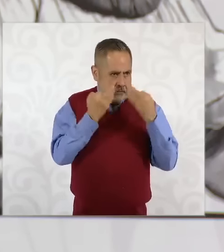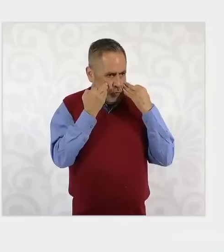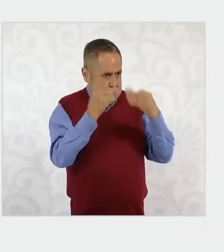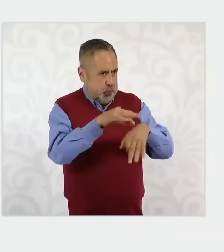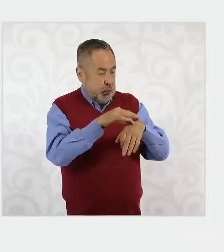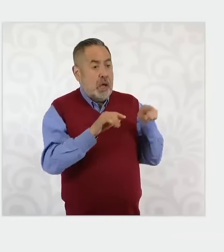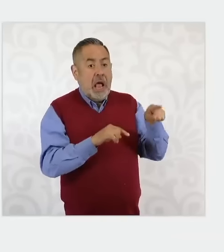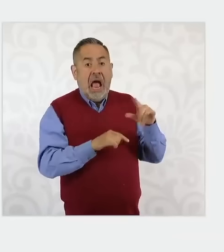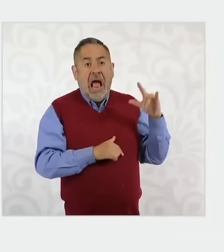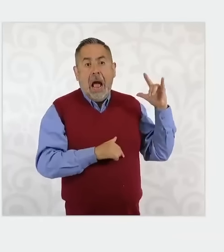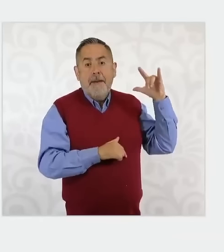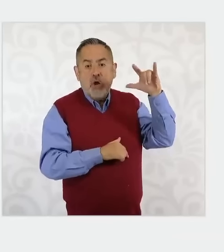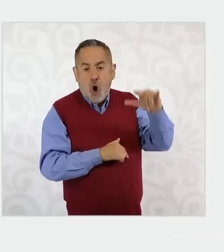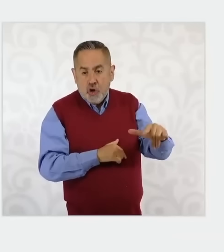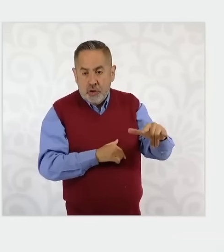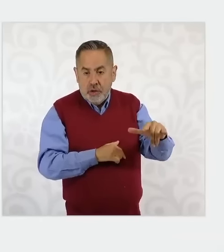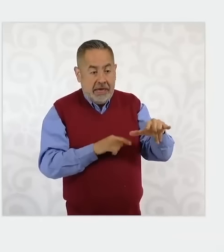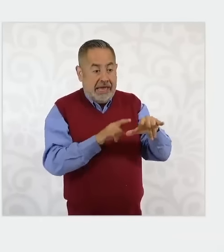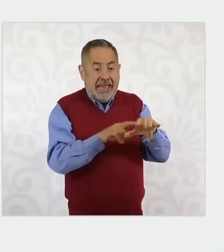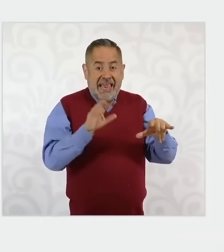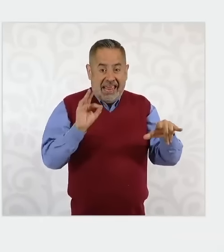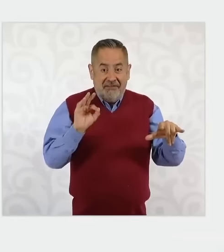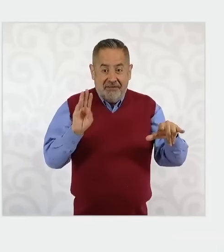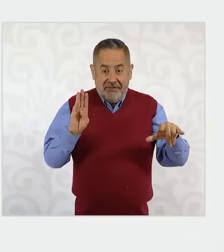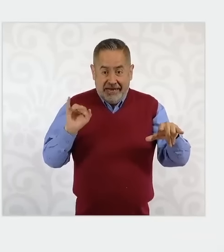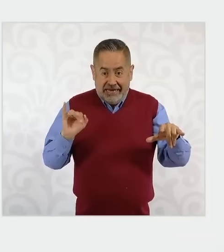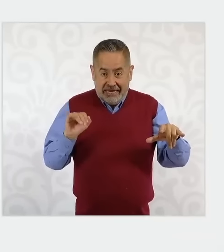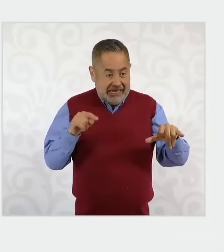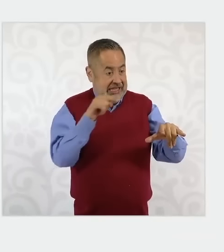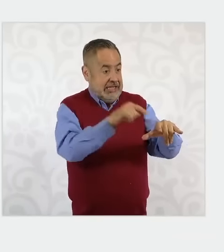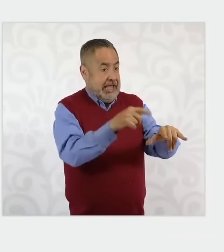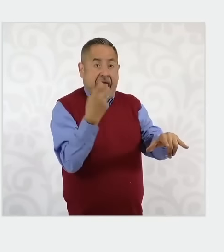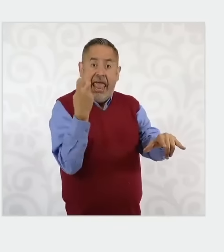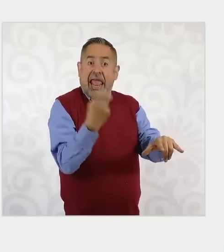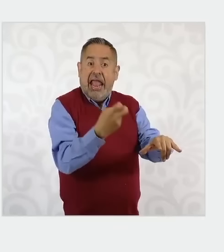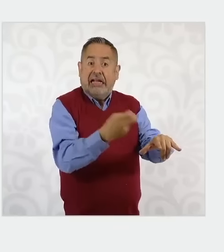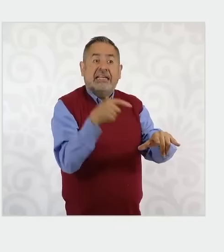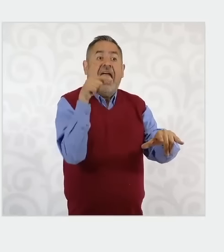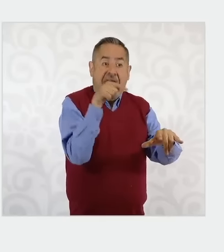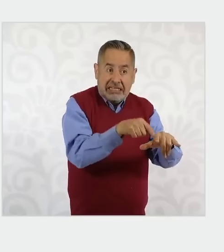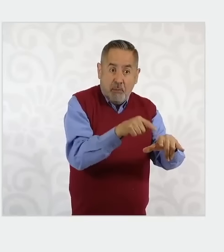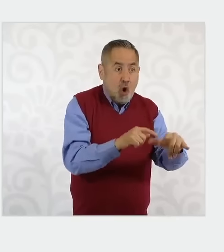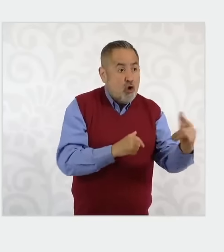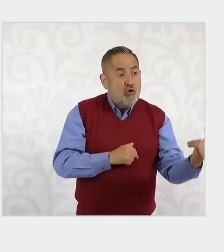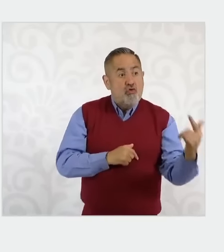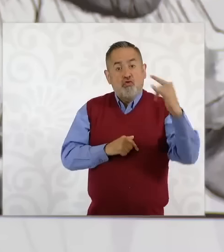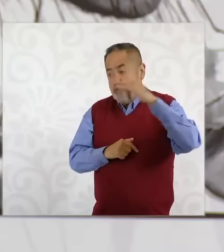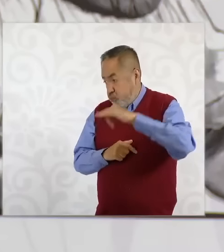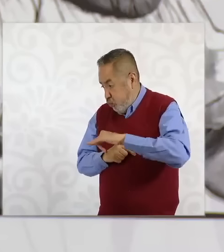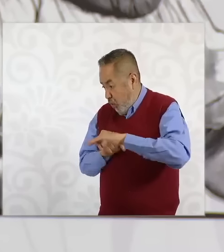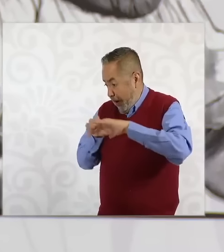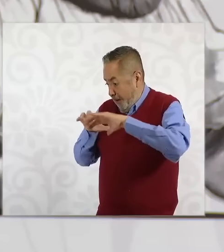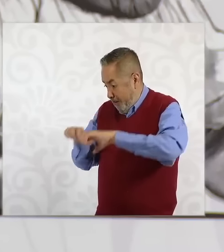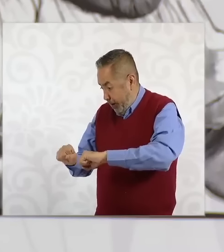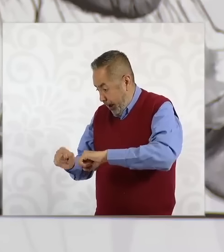avión donde el FBI lo pone como si hubiera sido resultado de una operación. del FBI de eh